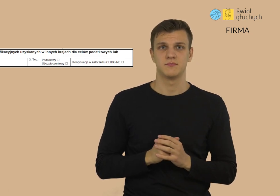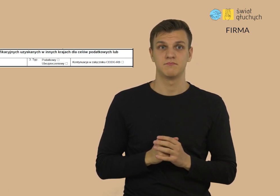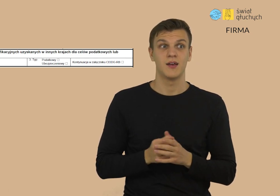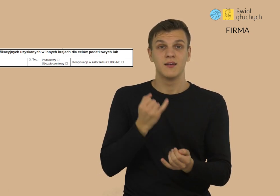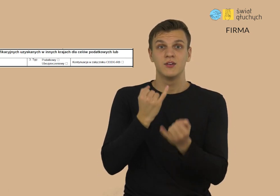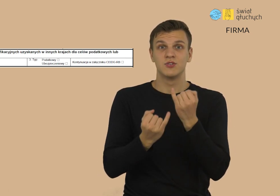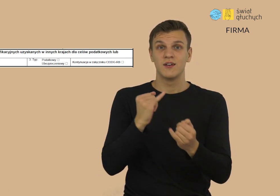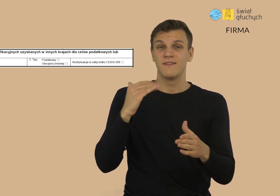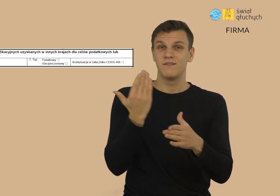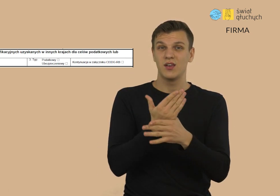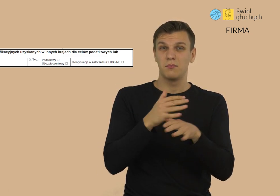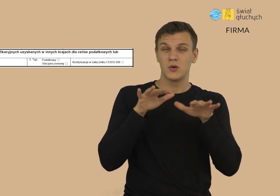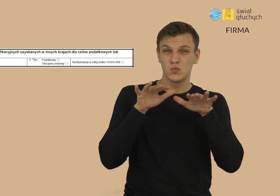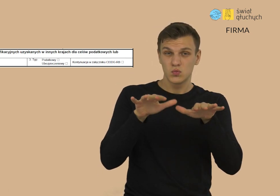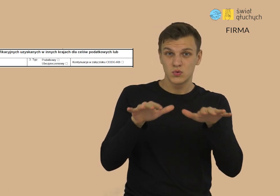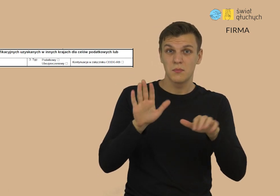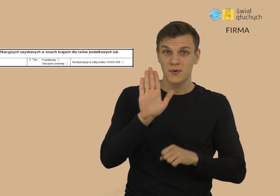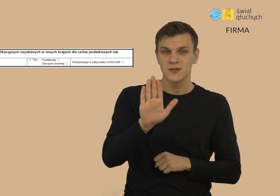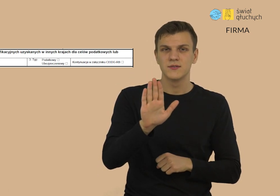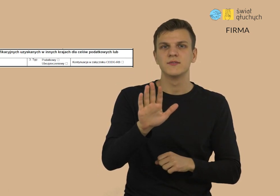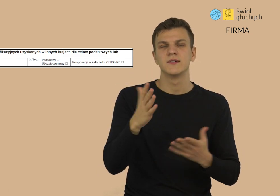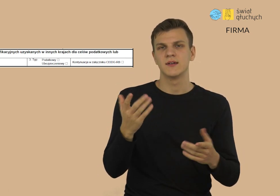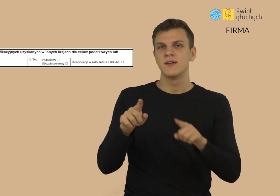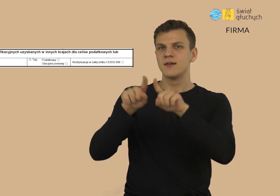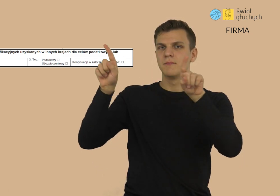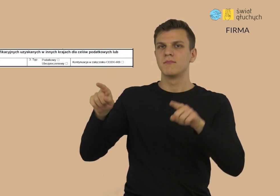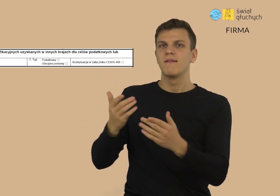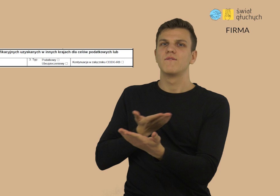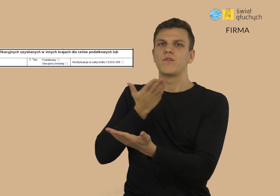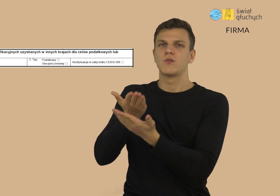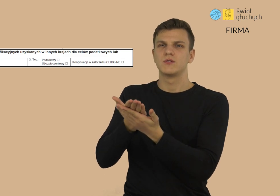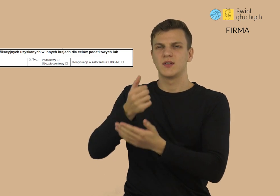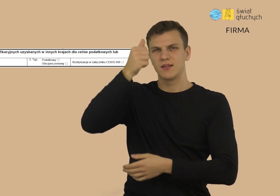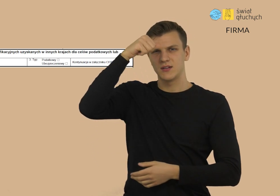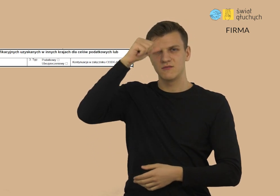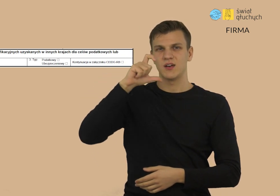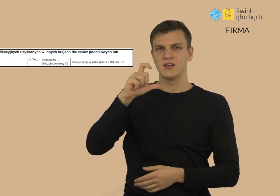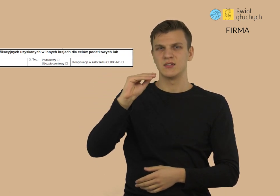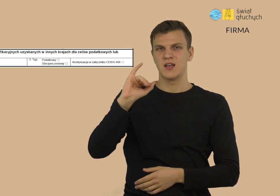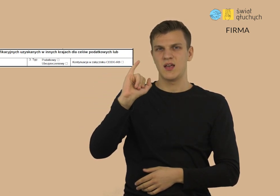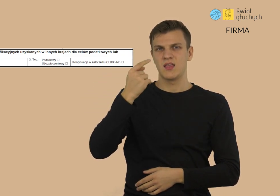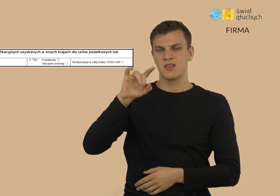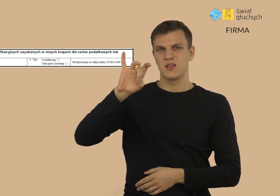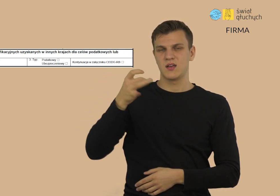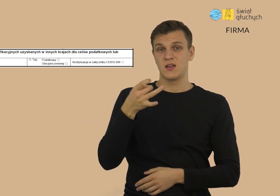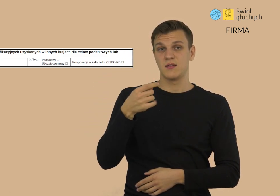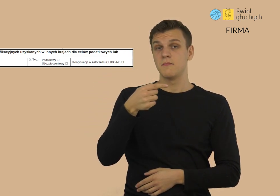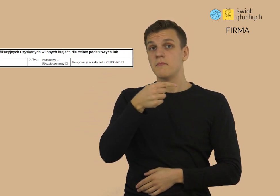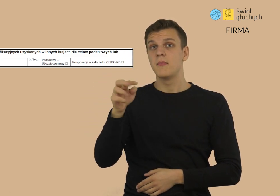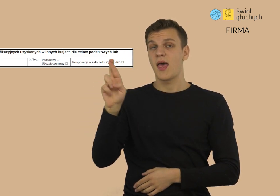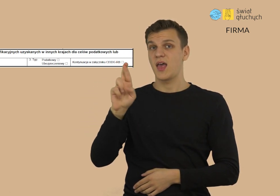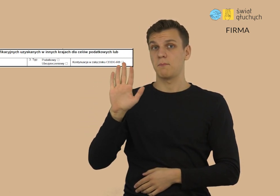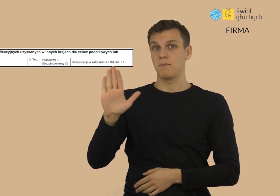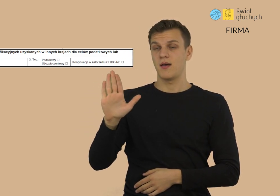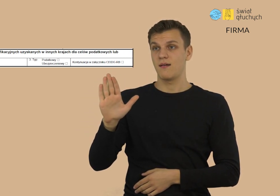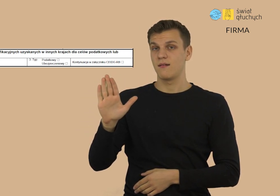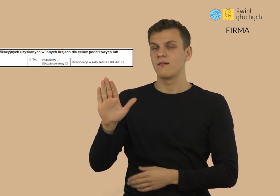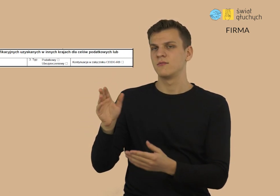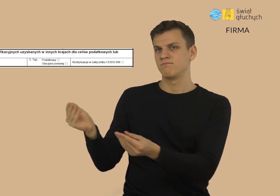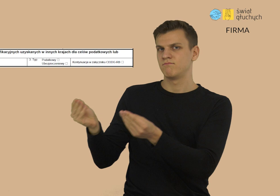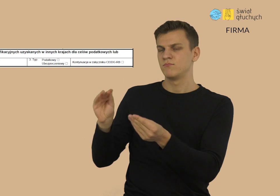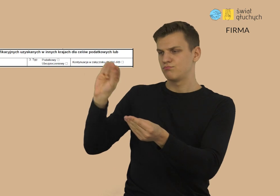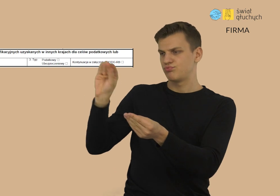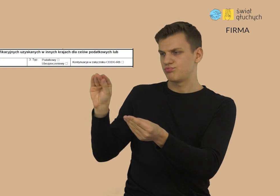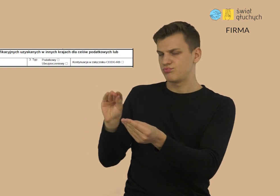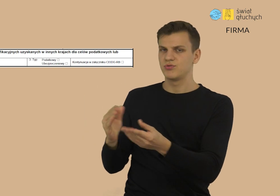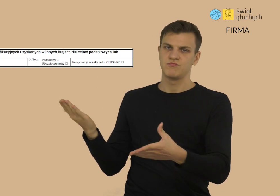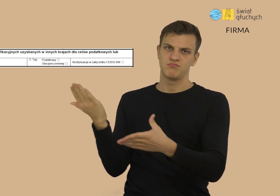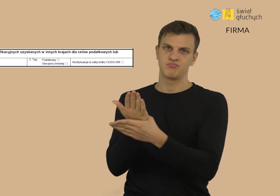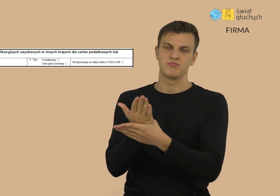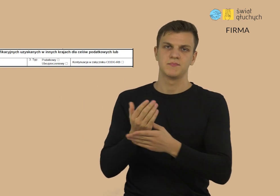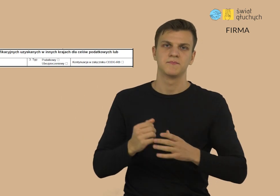Jeśli jest ich więcej, możesz zgłosić to za pomocą załącznika CEIDG-RB.